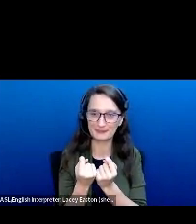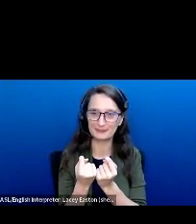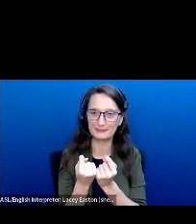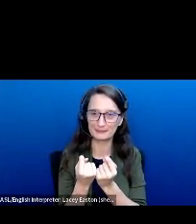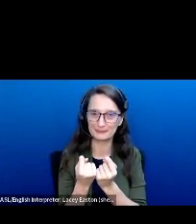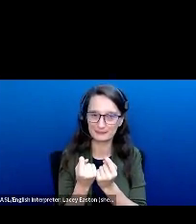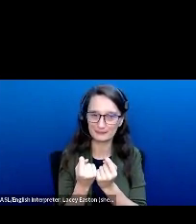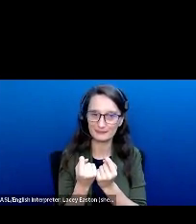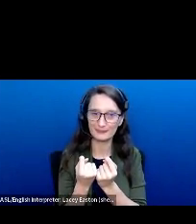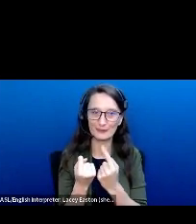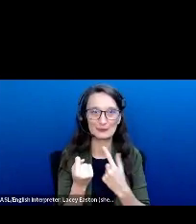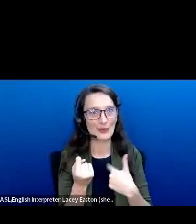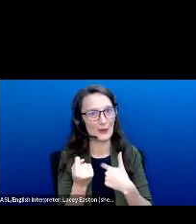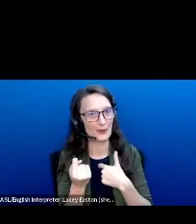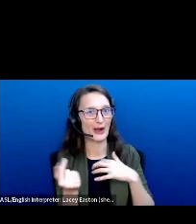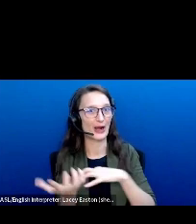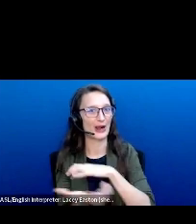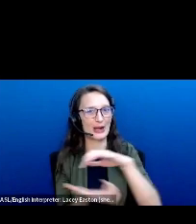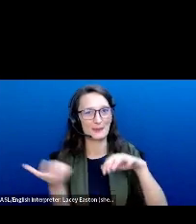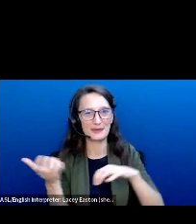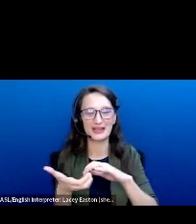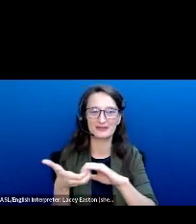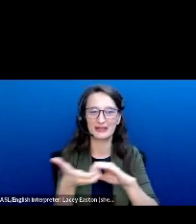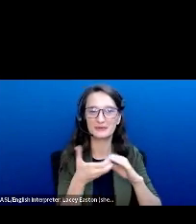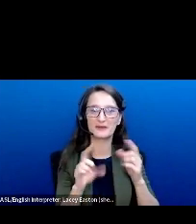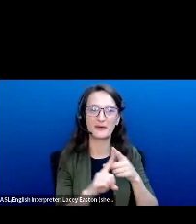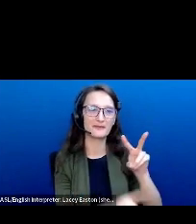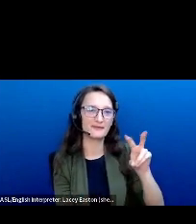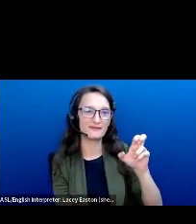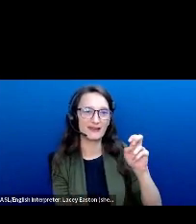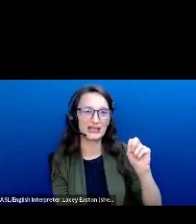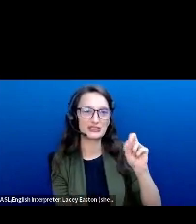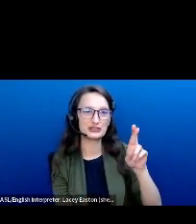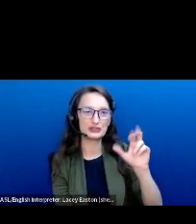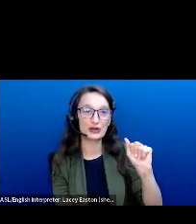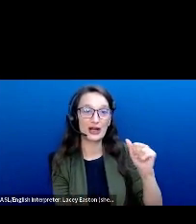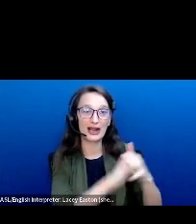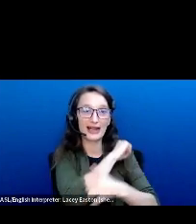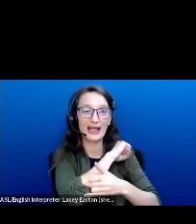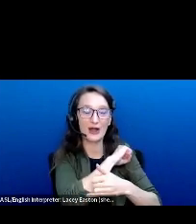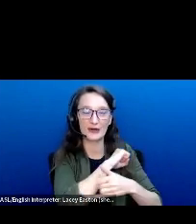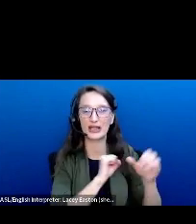Combinación y colaboración entre la Oficina de Educación del Condado de Ventura y el